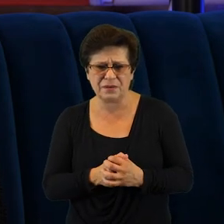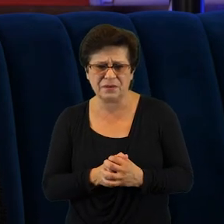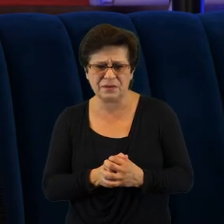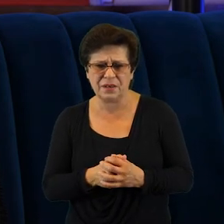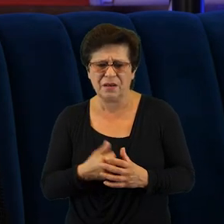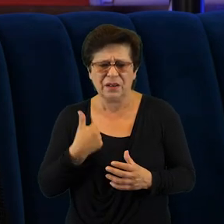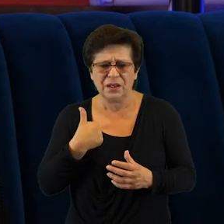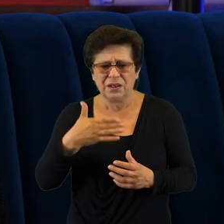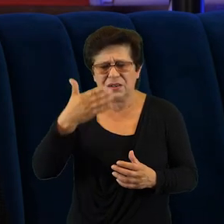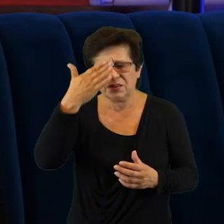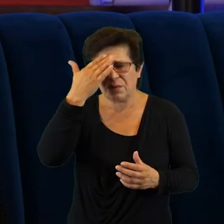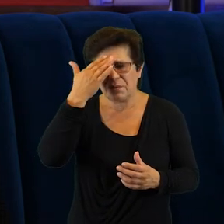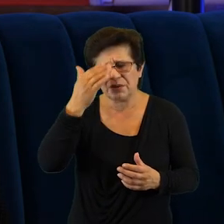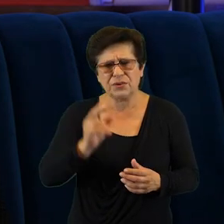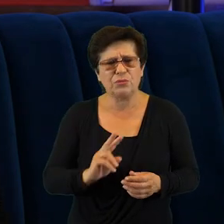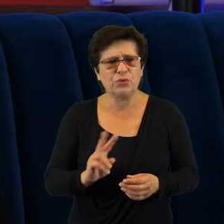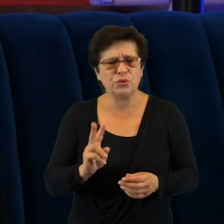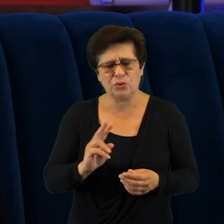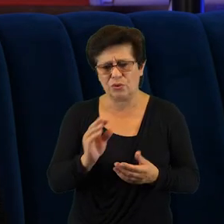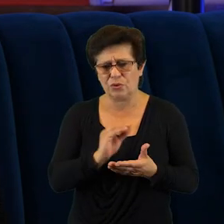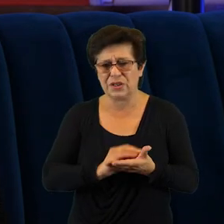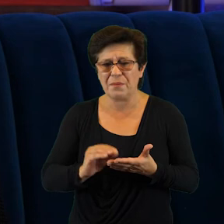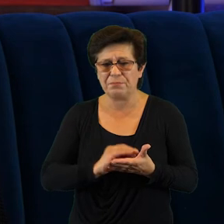Już nie pamiętam, kto napisał, któryś z pisarzy,